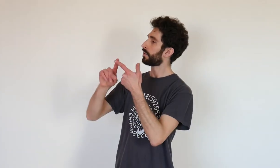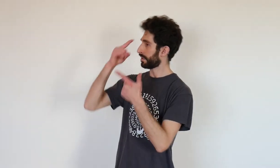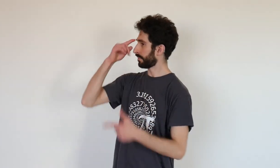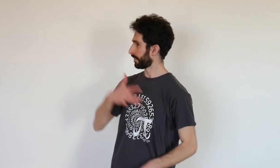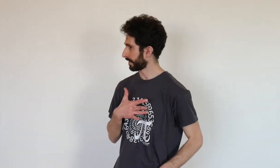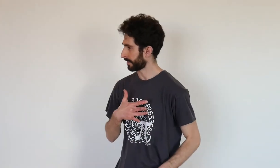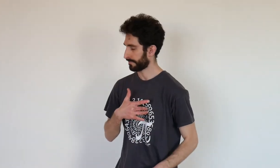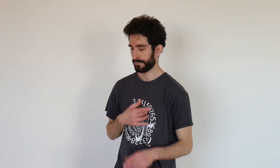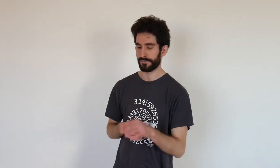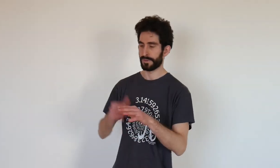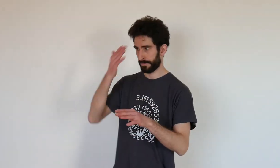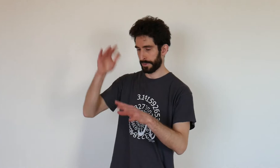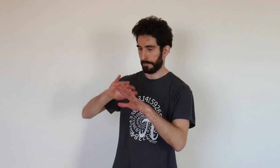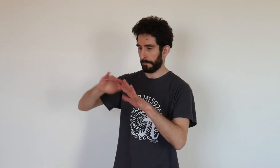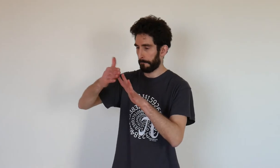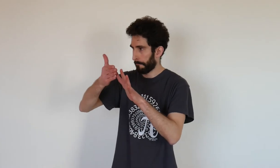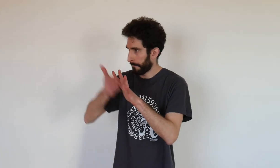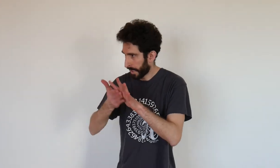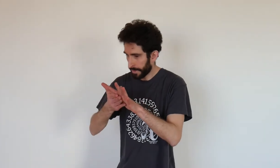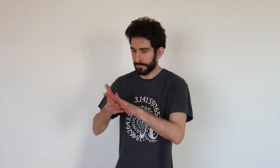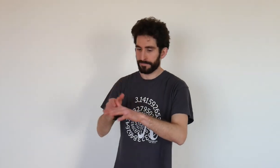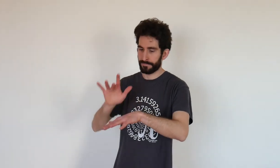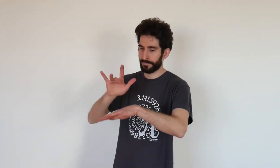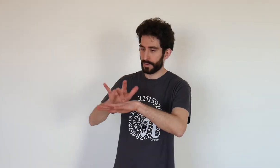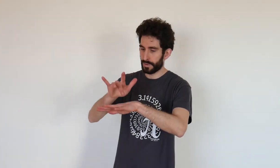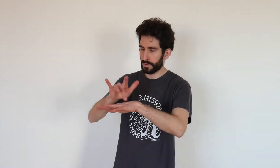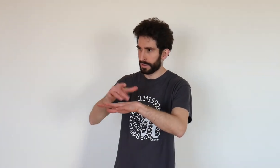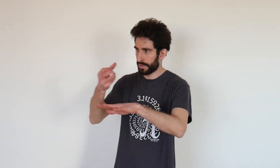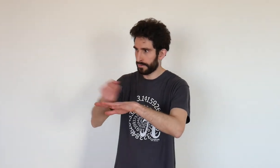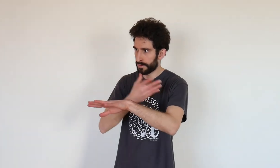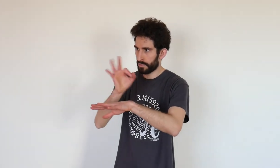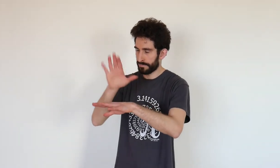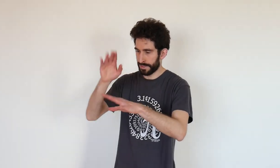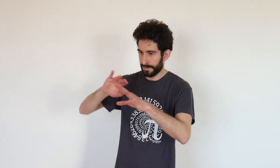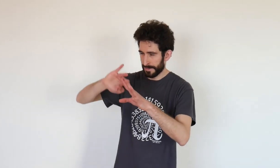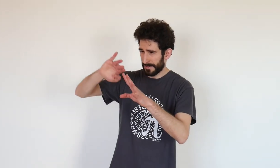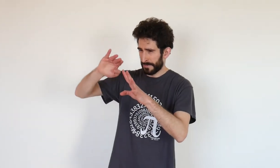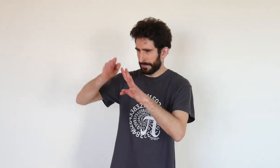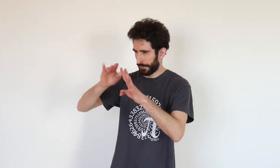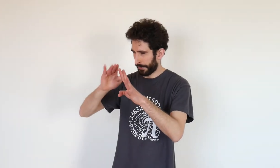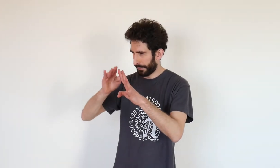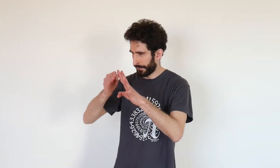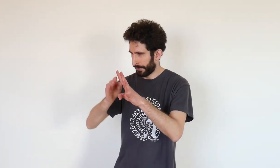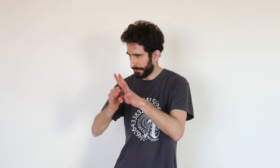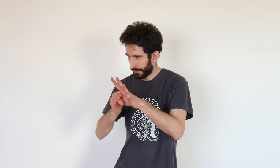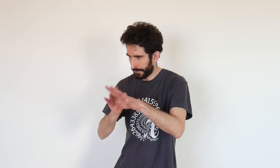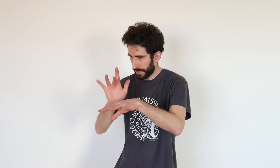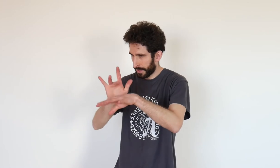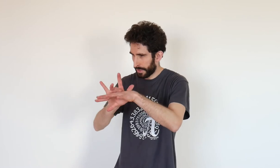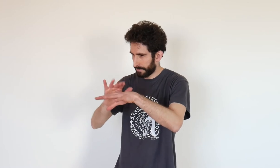La deuxième hypothèse : les empreintes créent des vibrations qui rendent